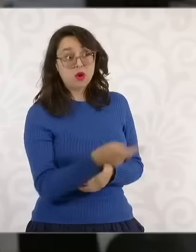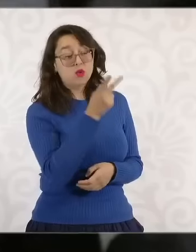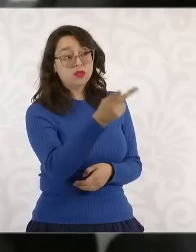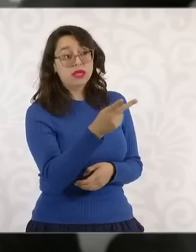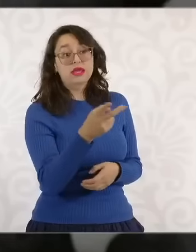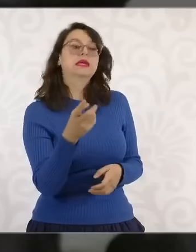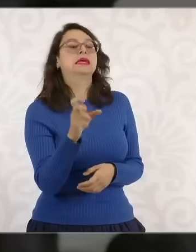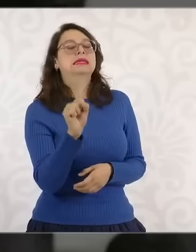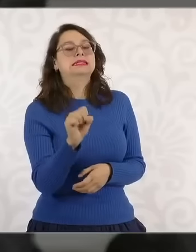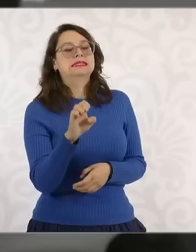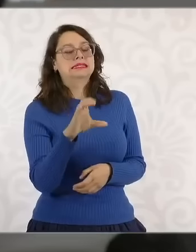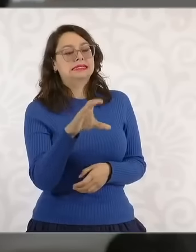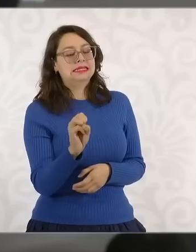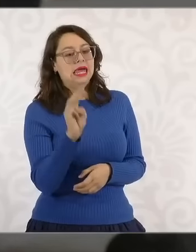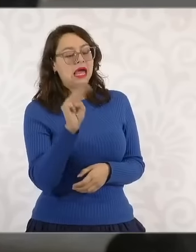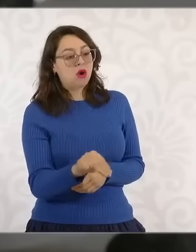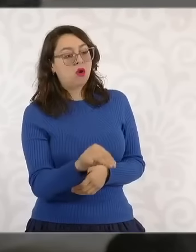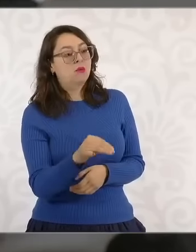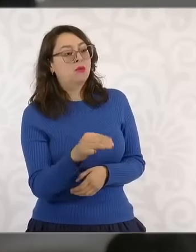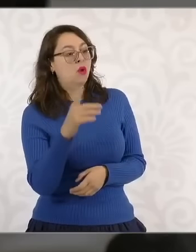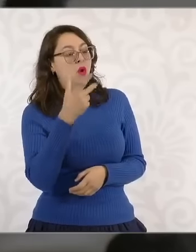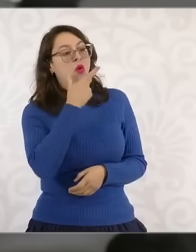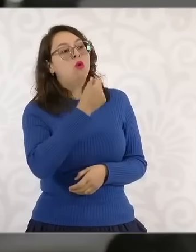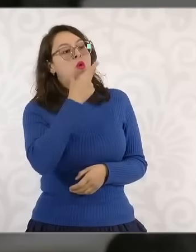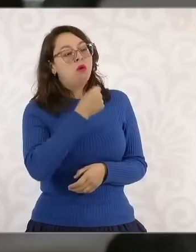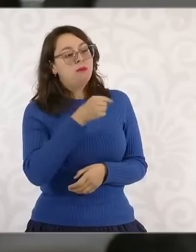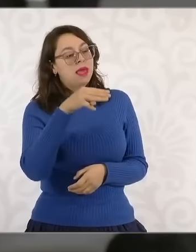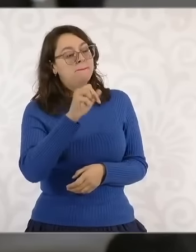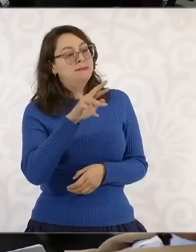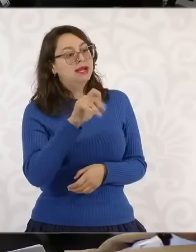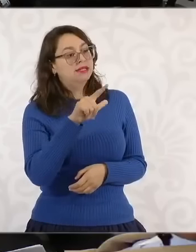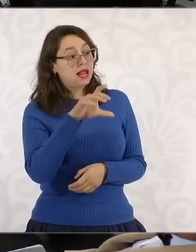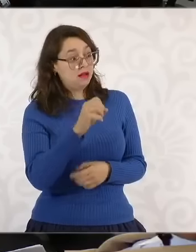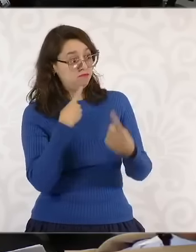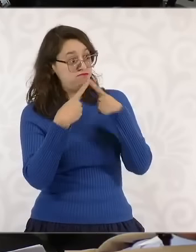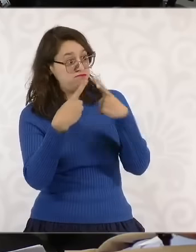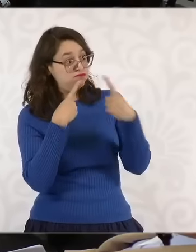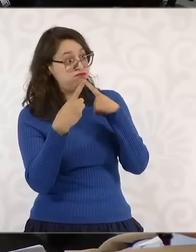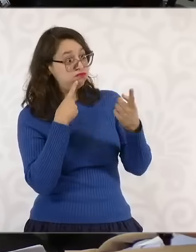de Economía con Marcelo Lada a la cabeza o qué es lo que se está trabajando al respecto. Doctor, es